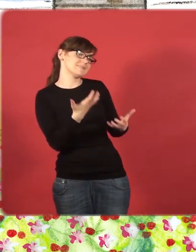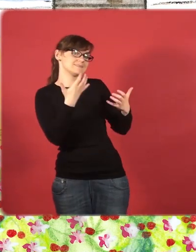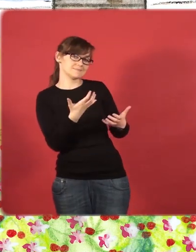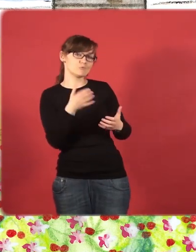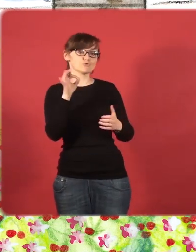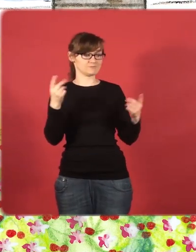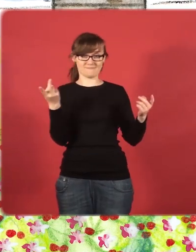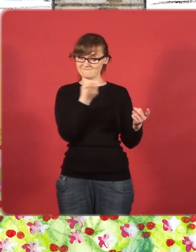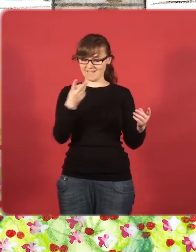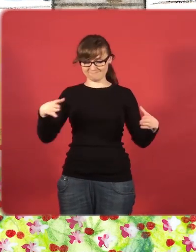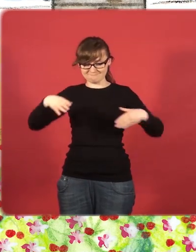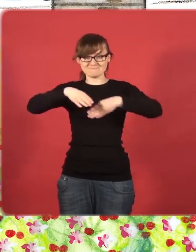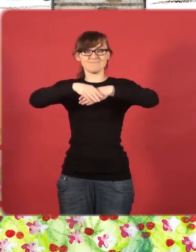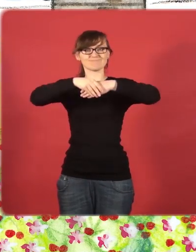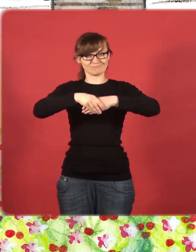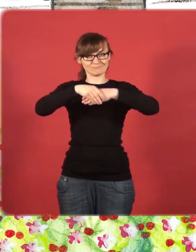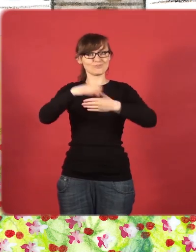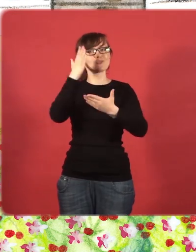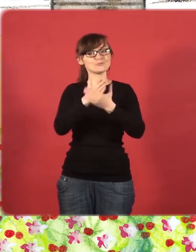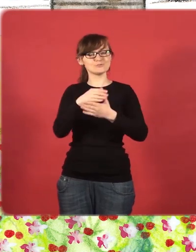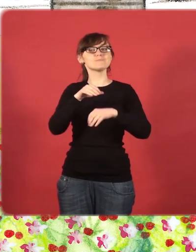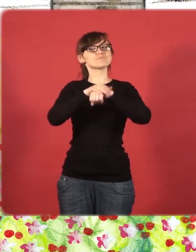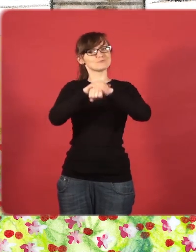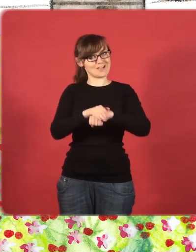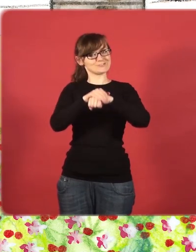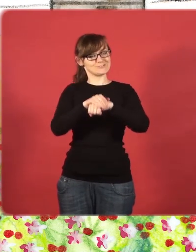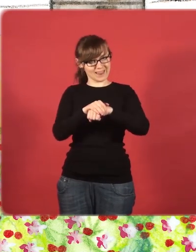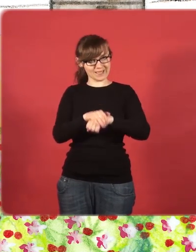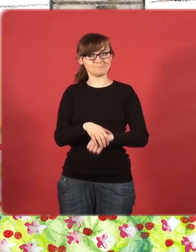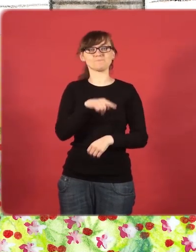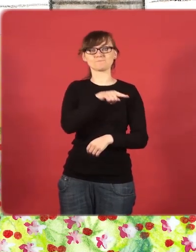Ania roześmiała się, zapewniając, że już dawno wybaczyła mu i żałowała swego uporu. Gilbert odparł, że są stworzeni, by być przyjaciółmi, a Ania zbyt długo opierała się przeznaczeniu.